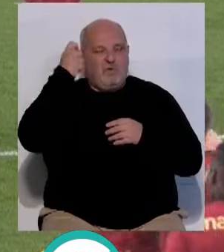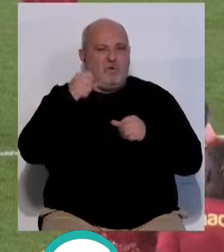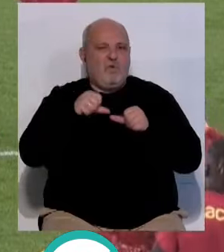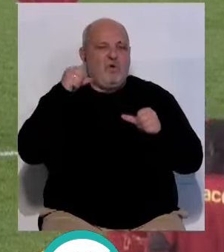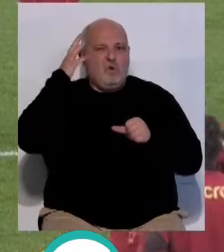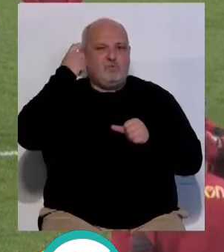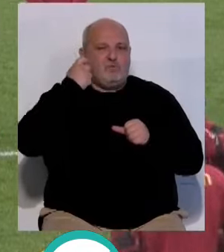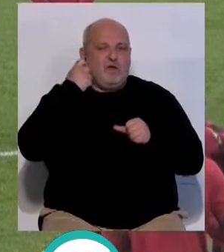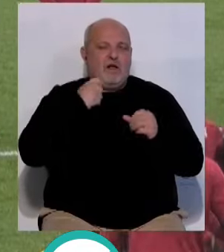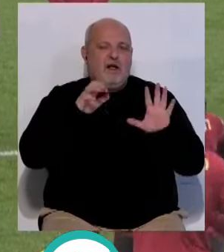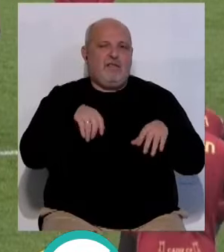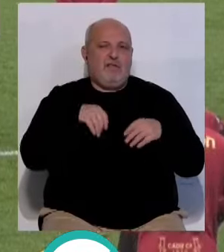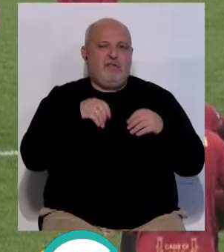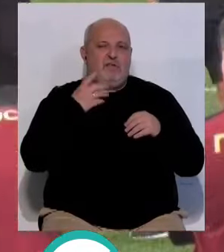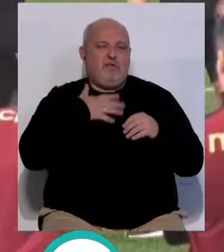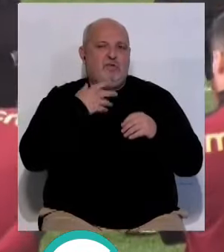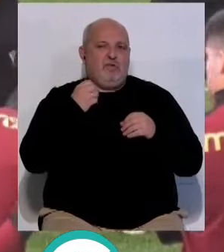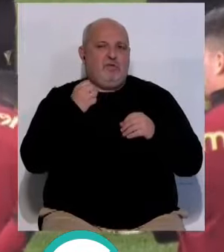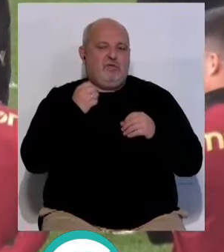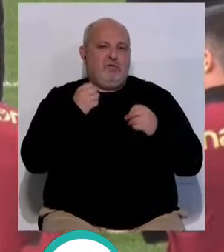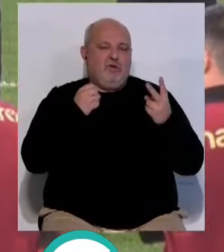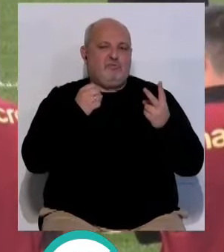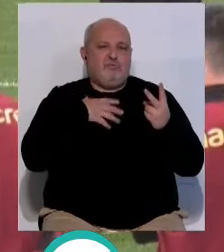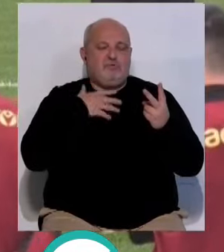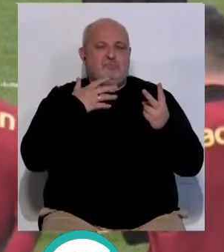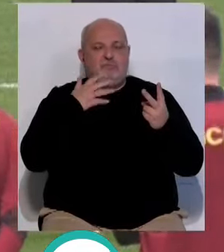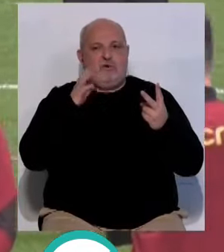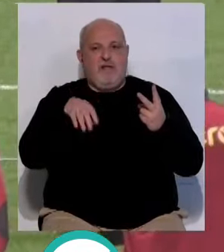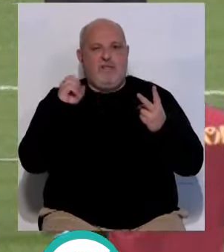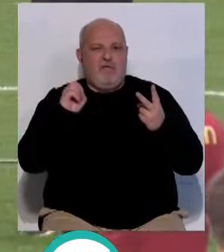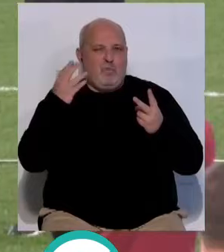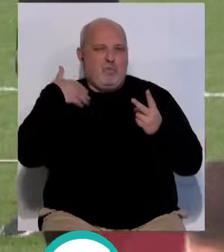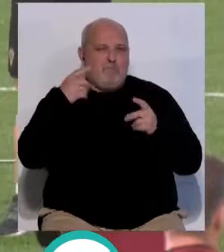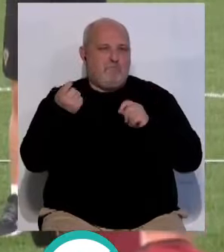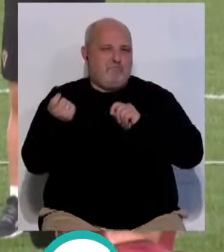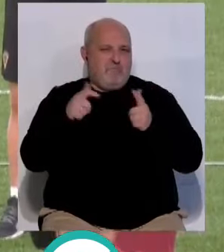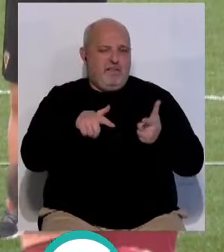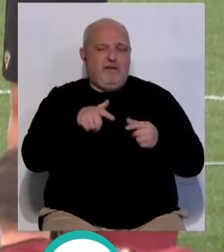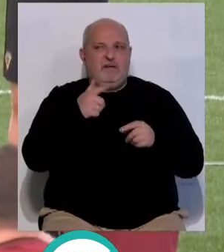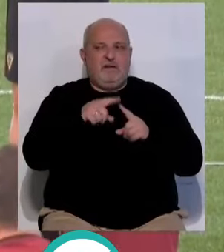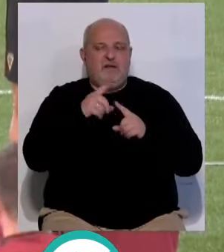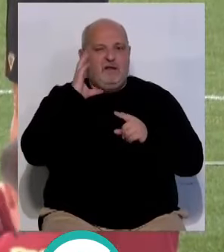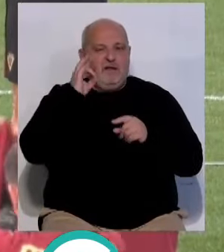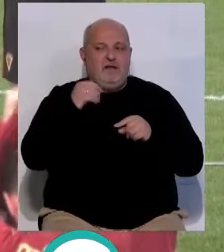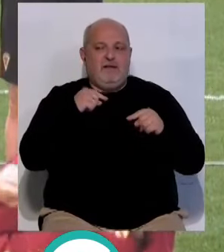unaa 2 cadero cuando cayó Álvaro Cervera eh Y la lógica dice que Tendría que haber caído Sergio